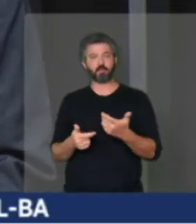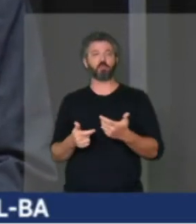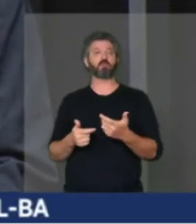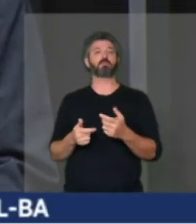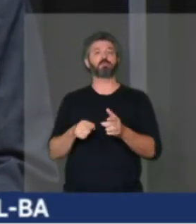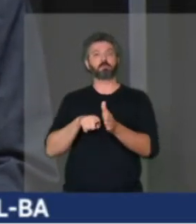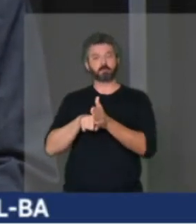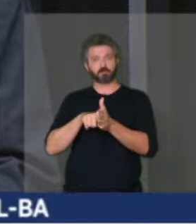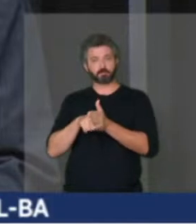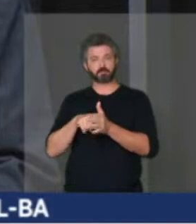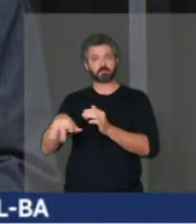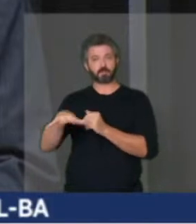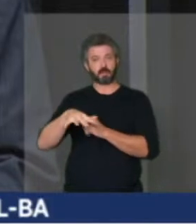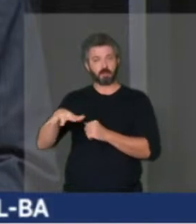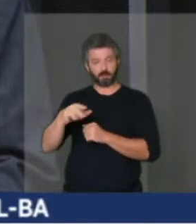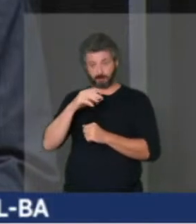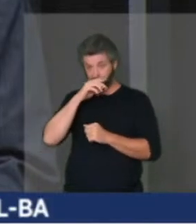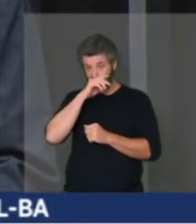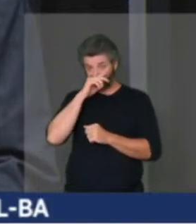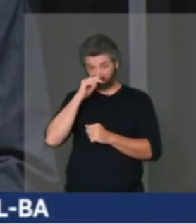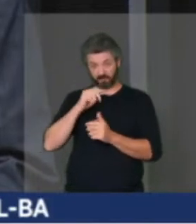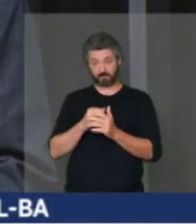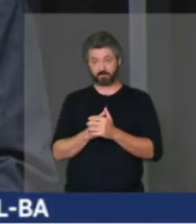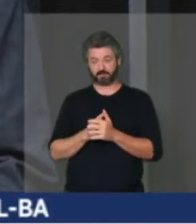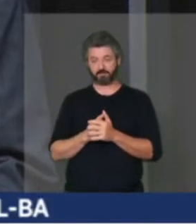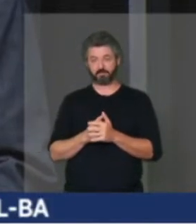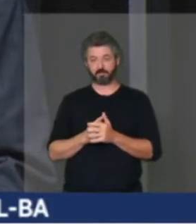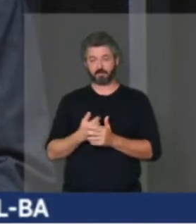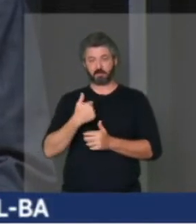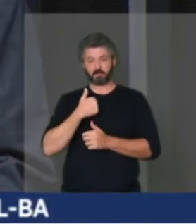PESQUISA NA REGIÃO. COMO PRESIDENTE DA FRENTE PARLAMENTAR MISTA DE APOIO AO PROGRAMA ANTÁRTICO